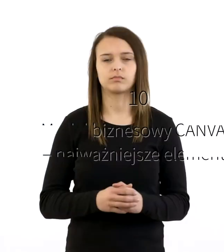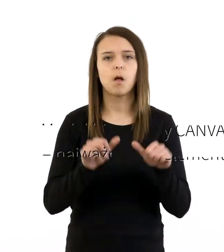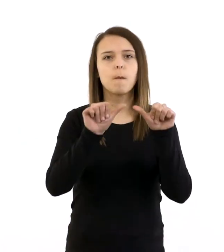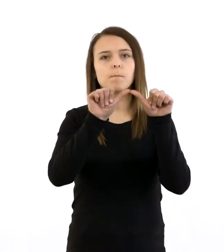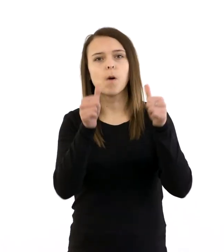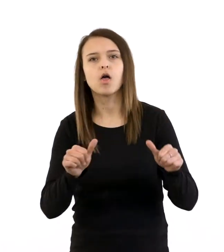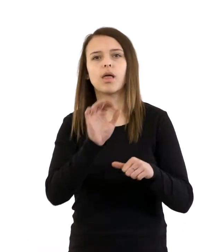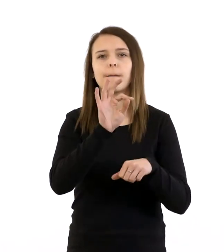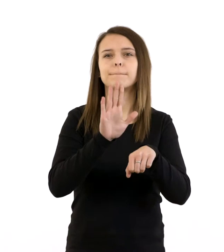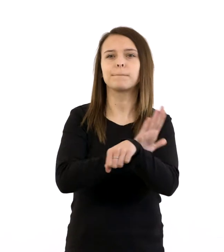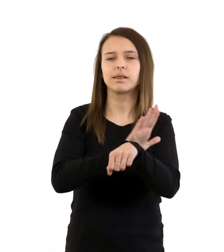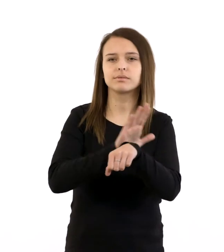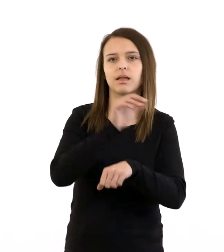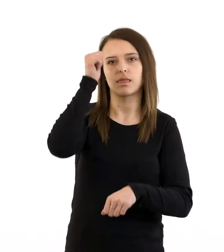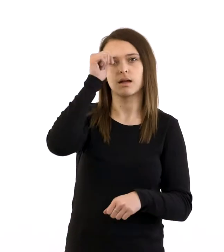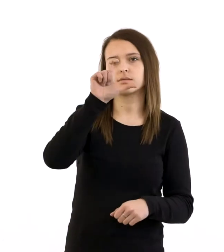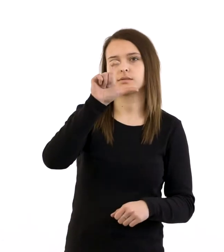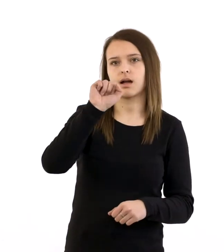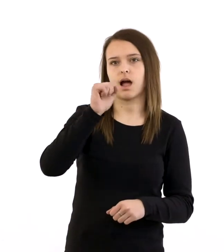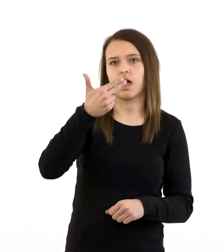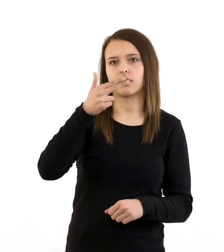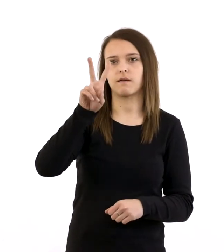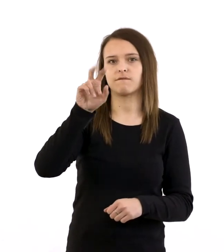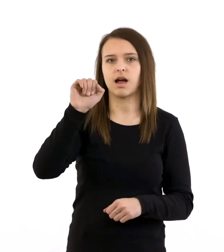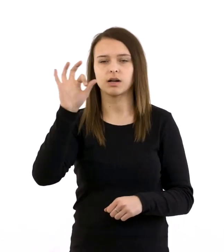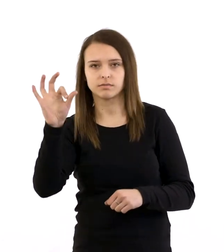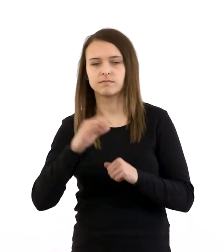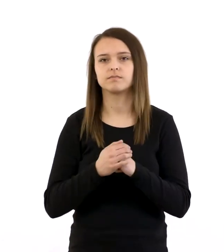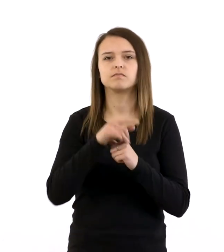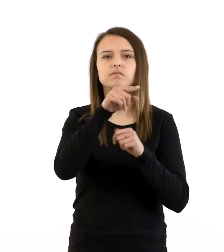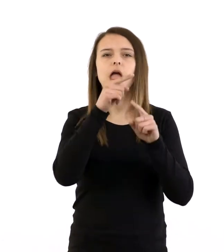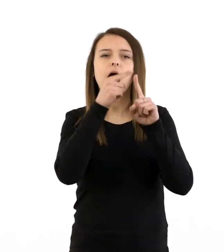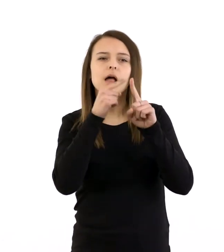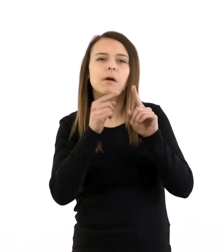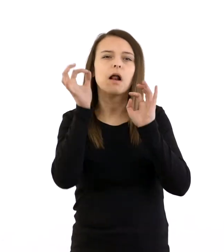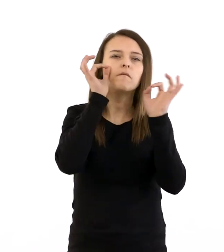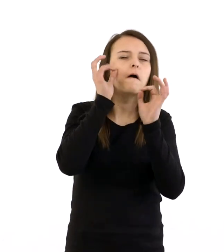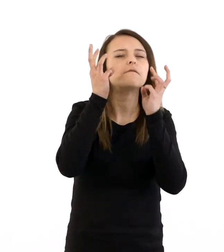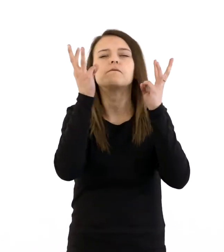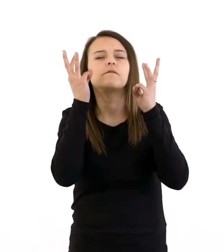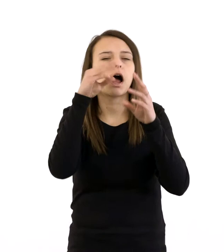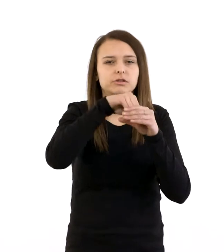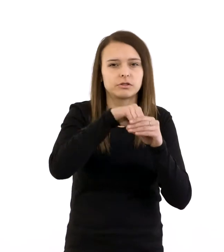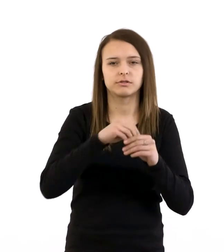Model biznesowy CANVAS – najważniejsze elementy